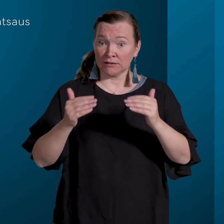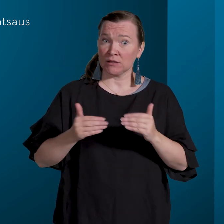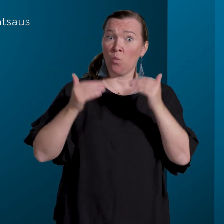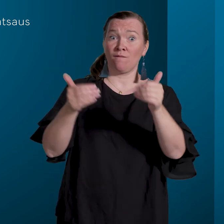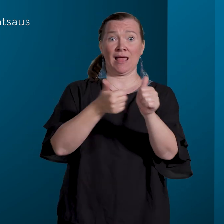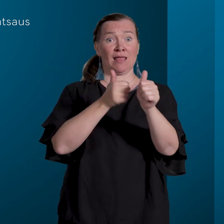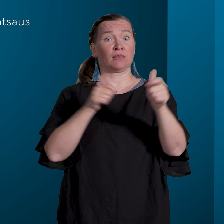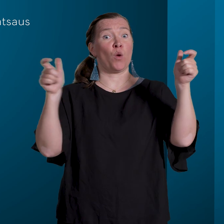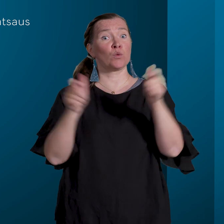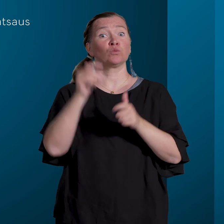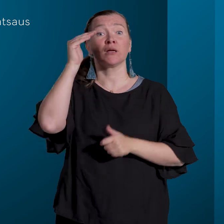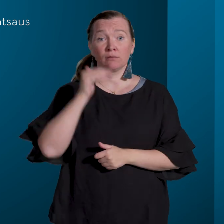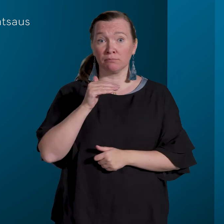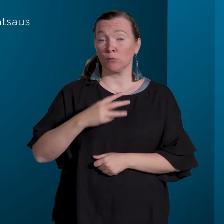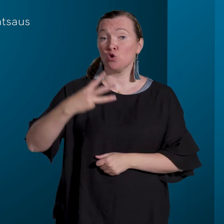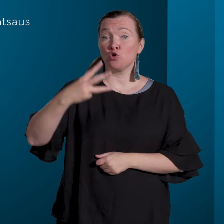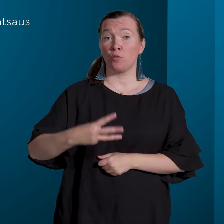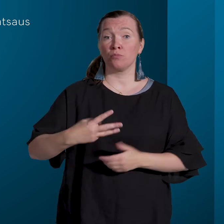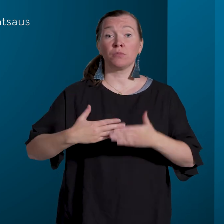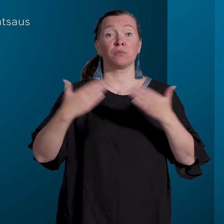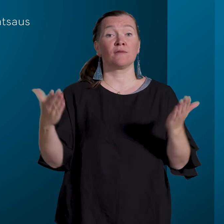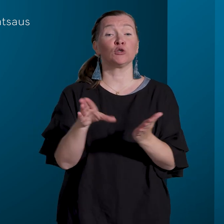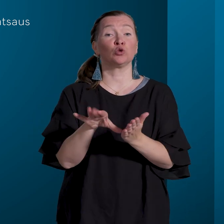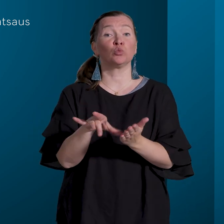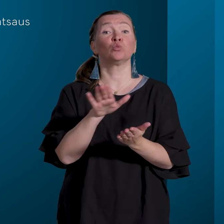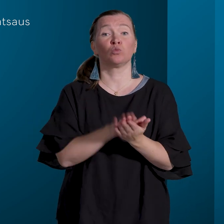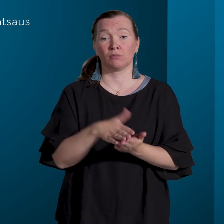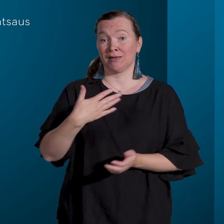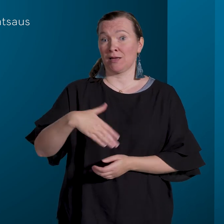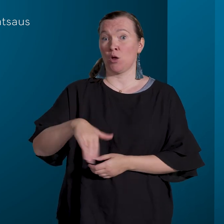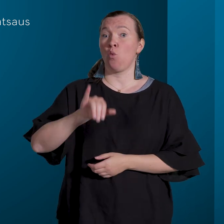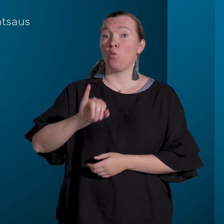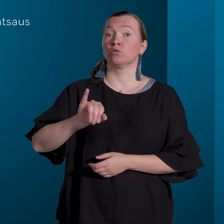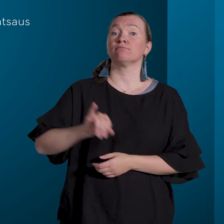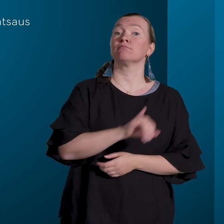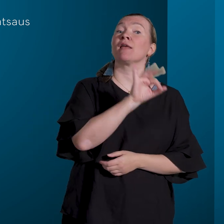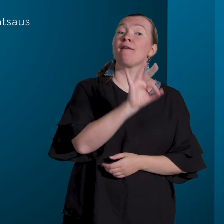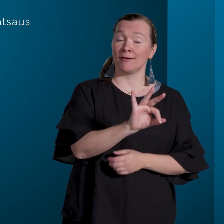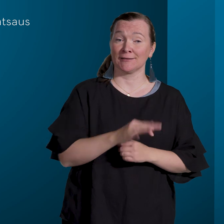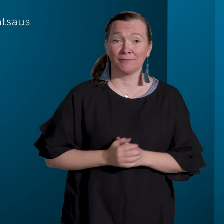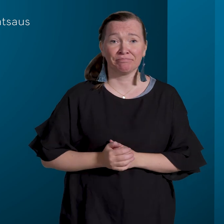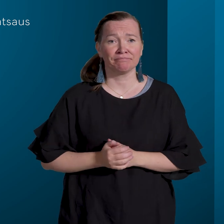Seuraava etäyhdistysilta pidetään 30.9.2024 klo 18-20.